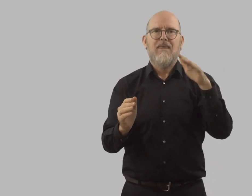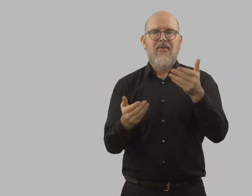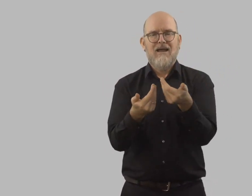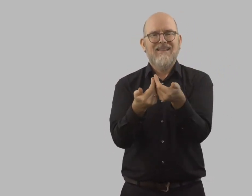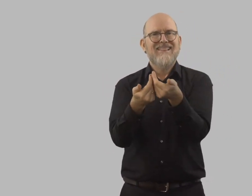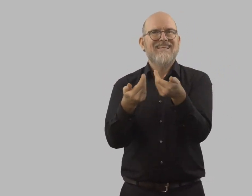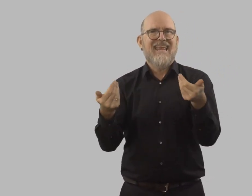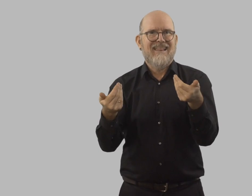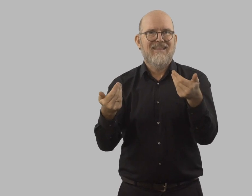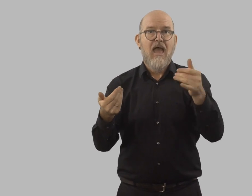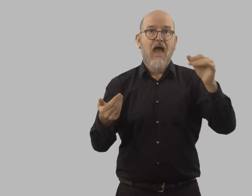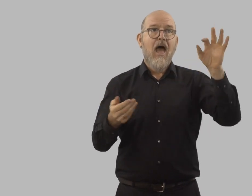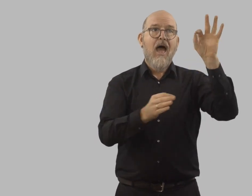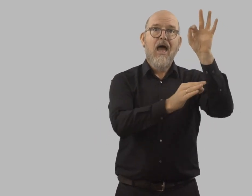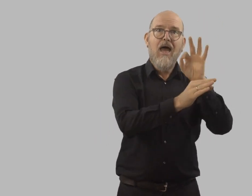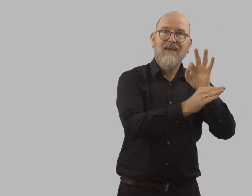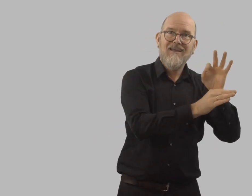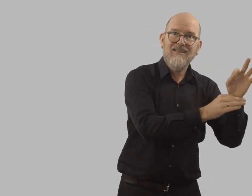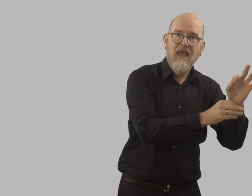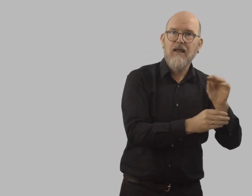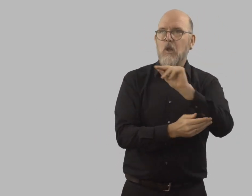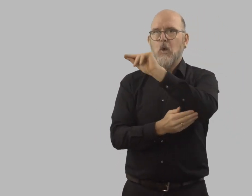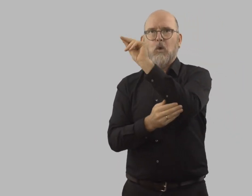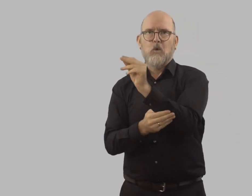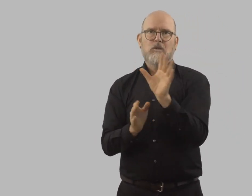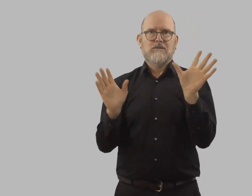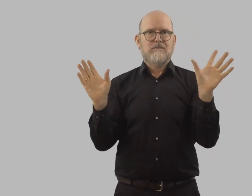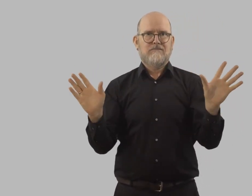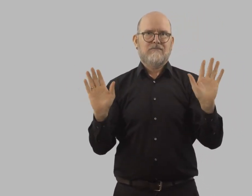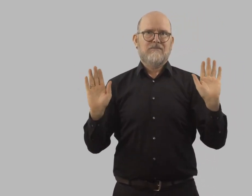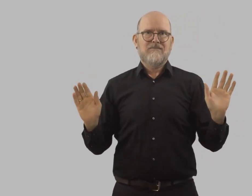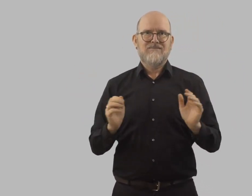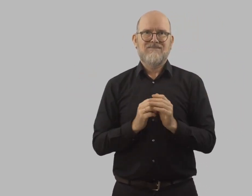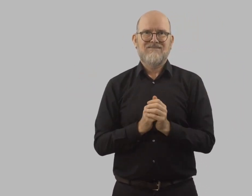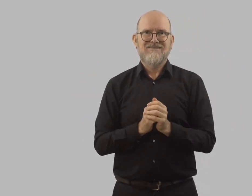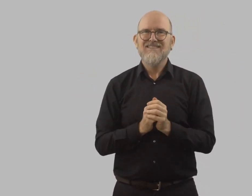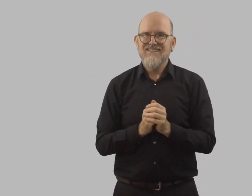und trennte die Architektur von der Kunst.